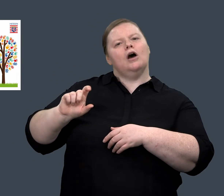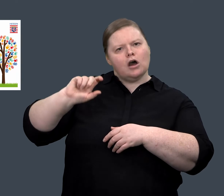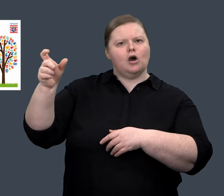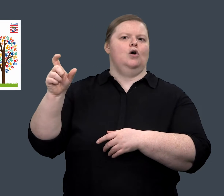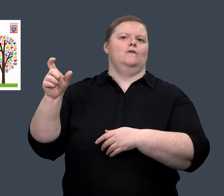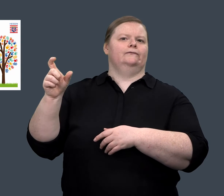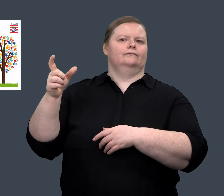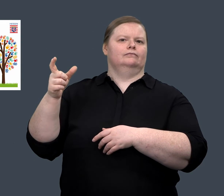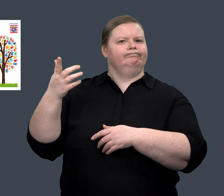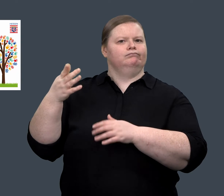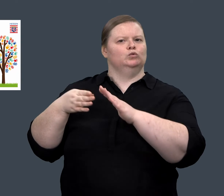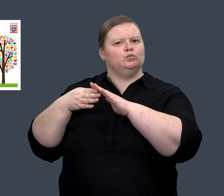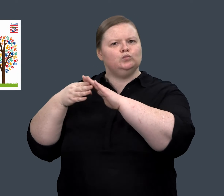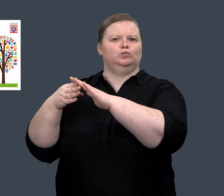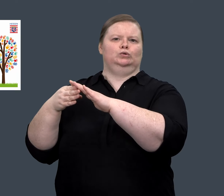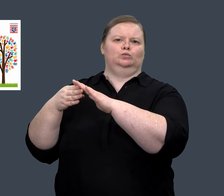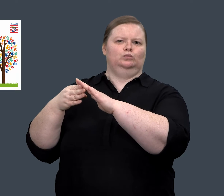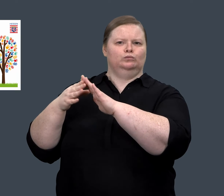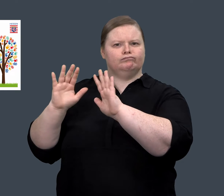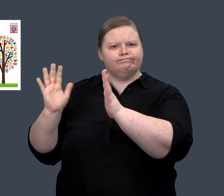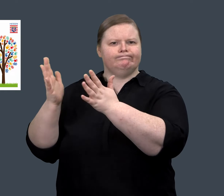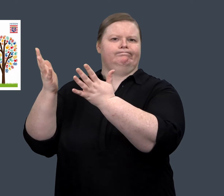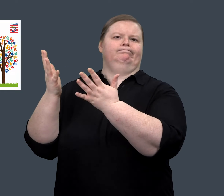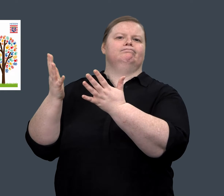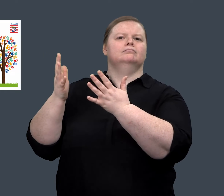mich mit seiner breit gefächerten Expertisedurch